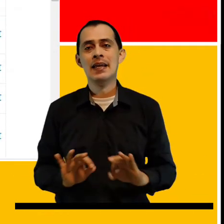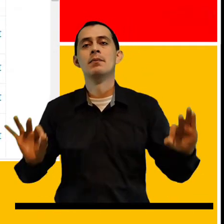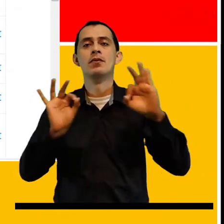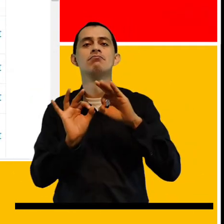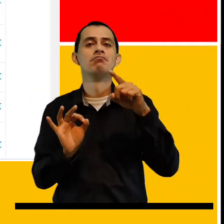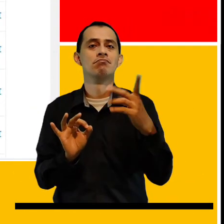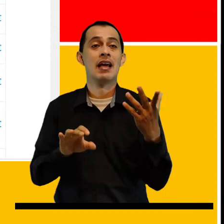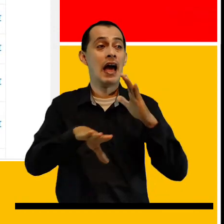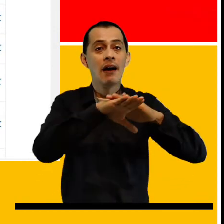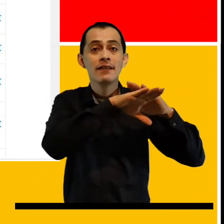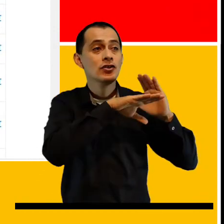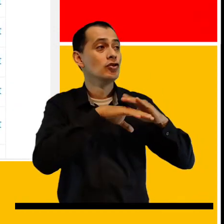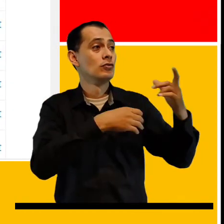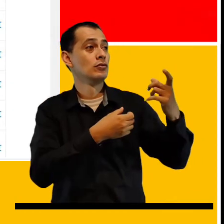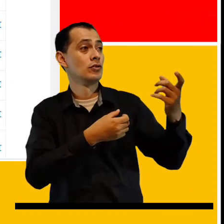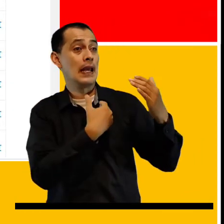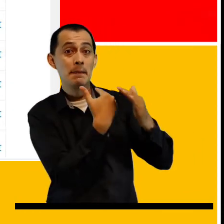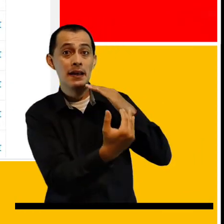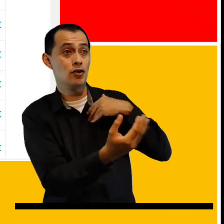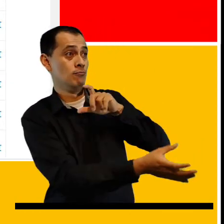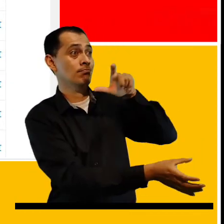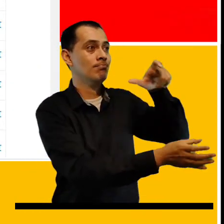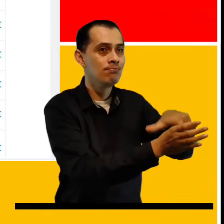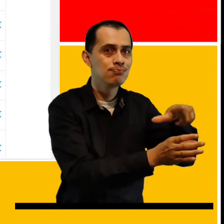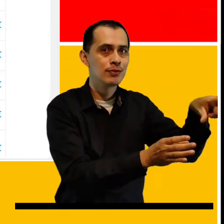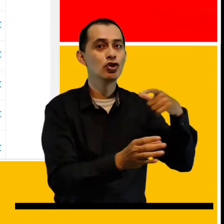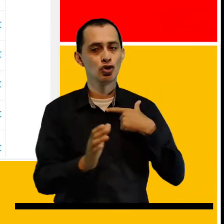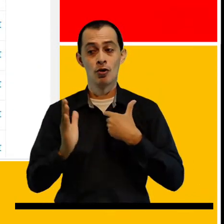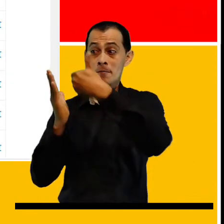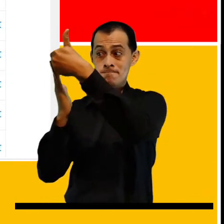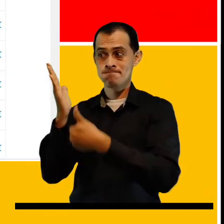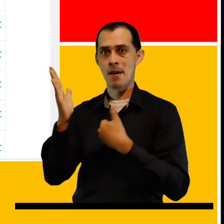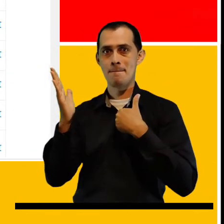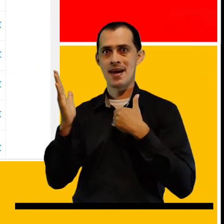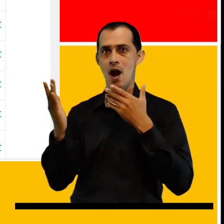se vea fielmente reflejada la información sobre la trayectoria que uno ha tenido.